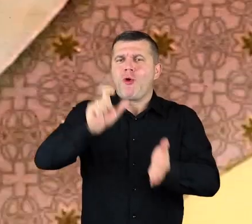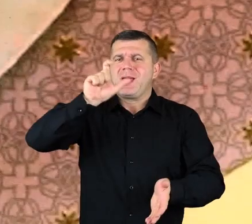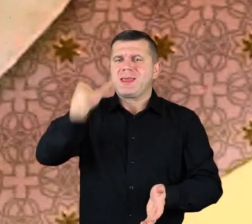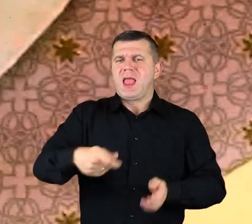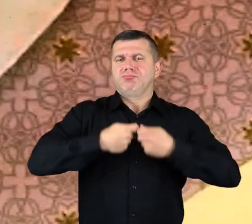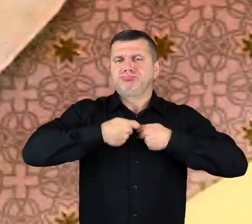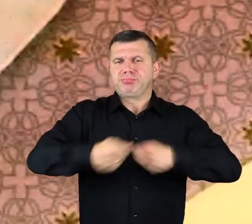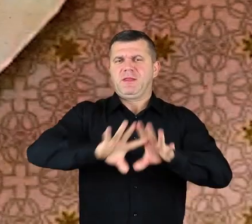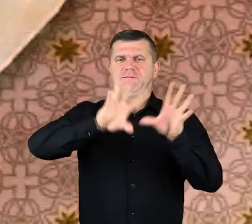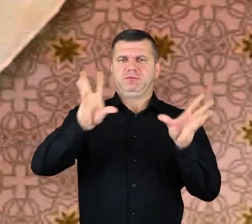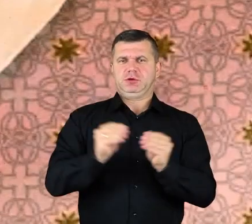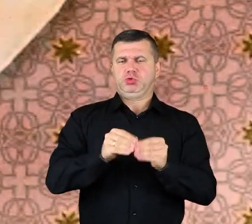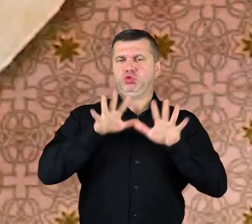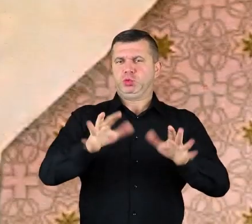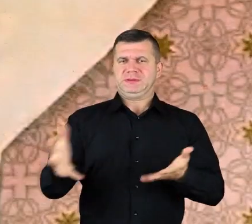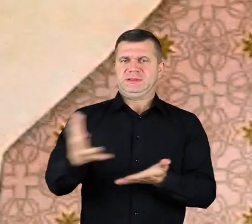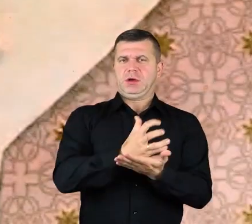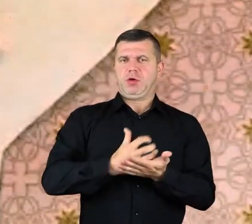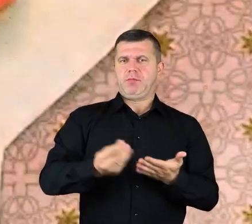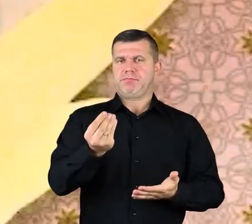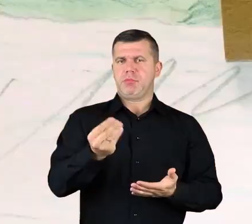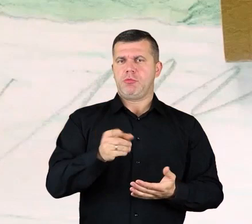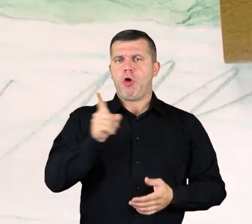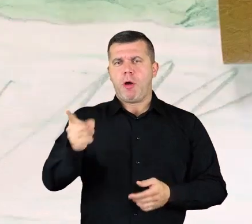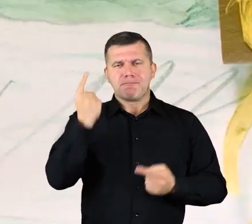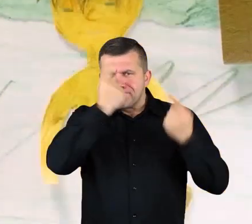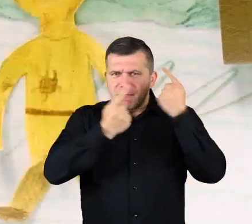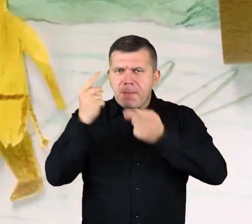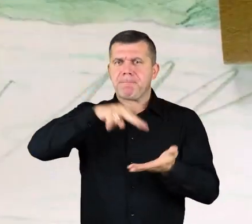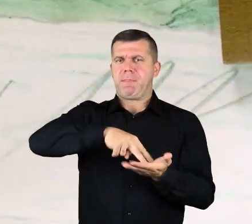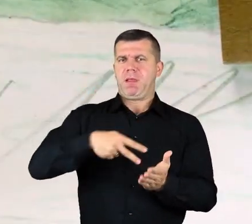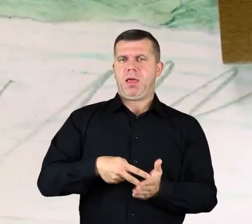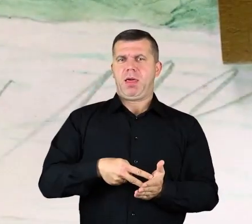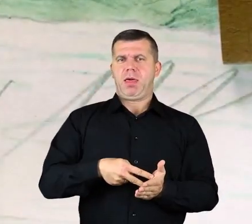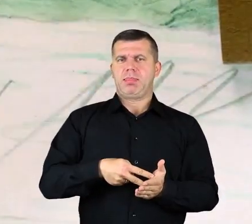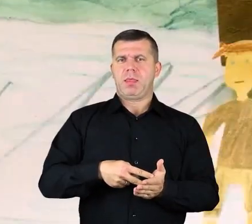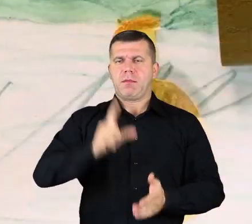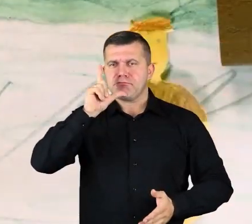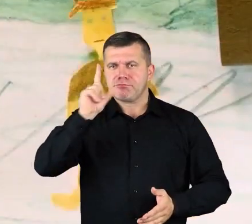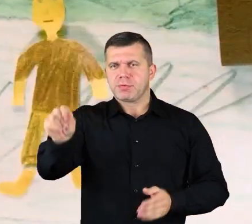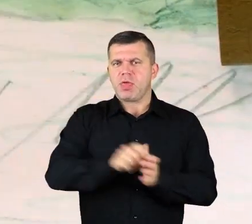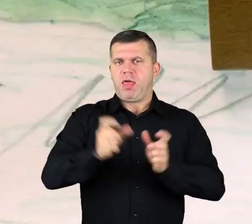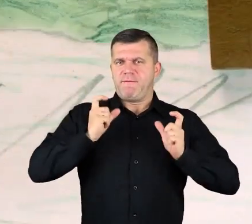sprzedali wszystko i dużo zarobili!". On obmyślił sobie plan i poszedł do wsi.